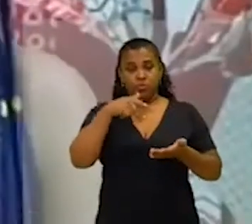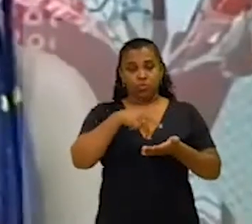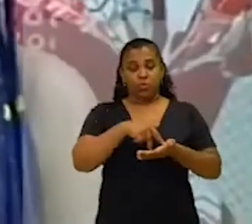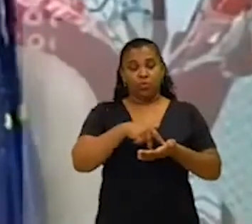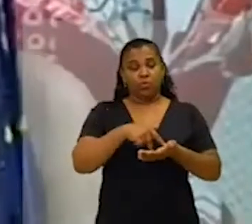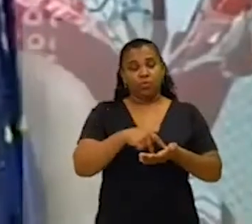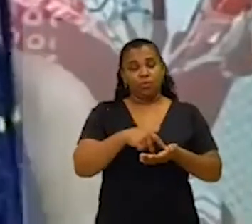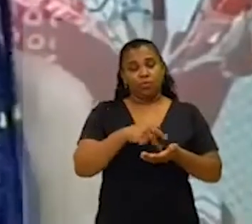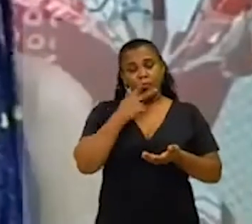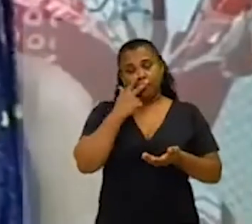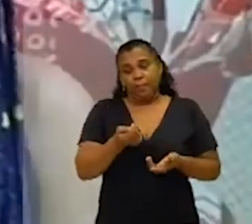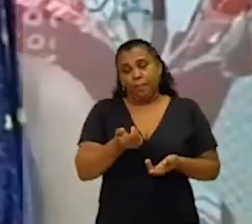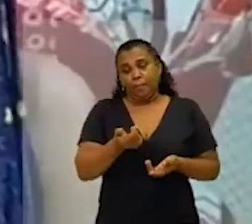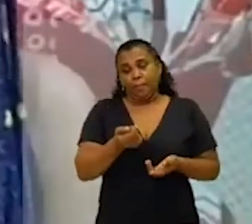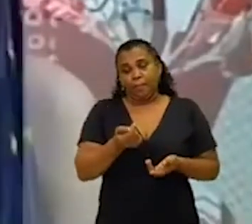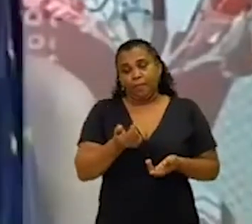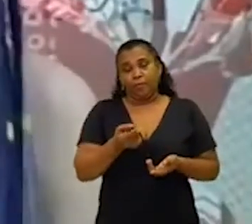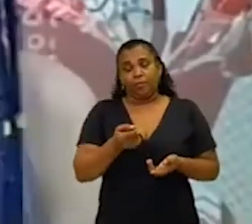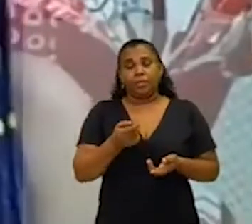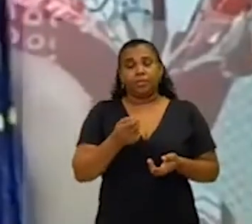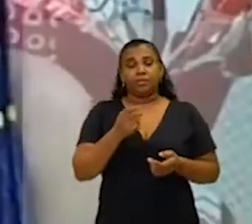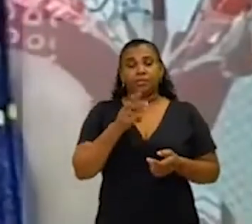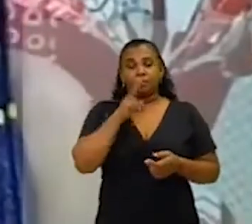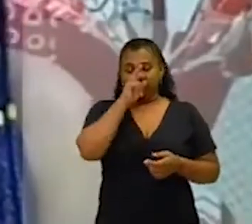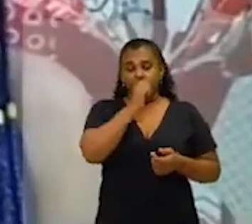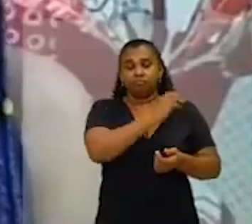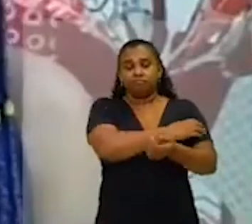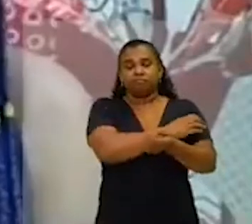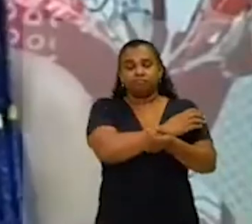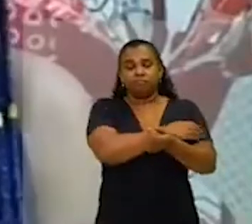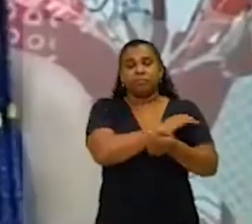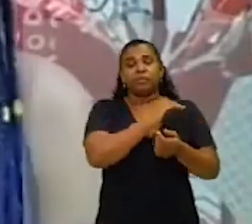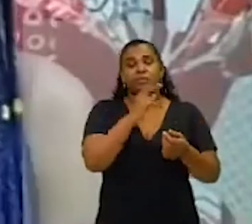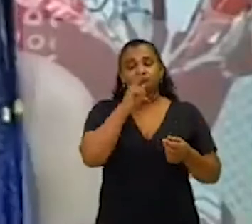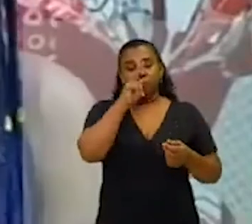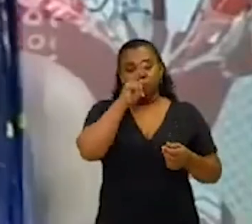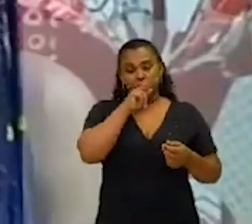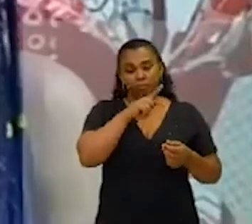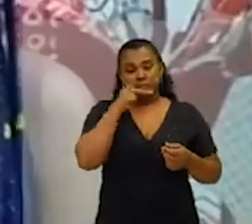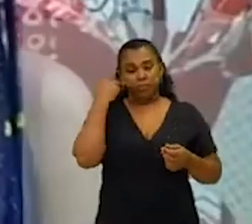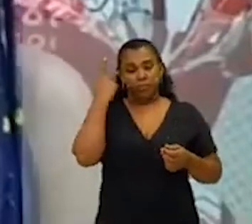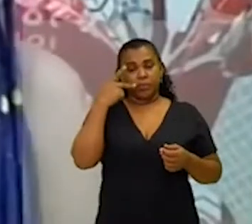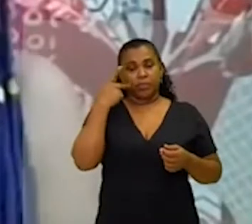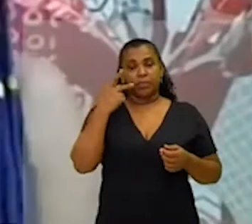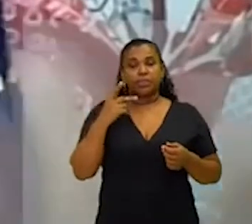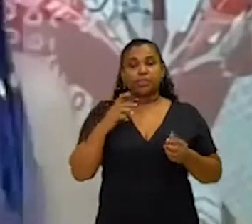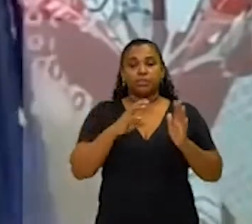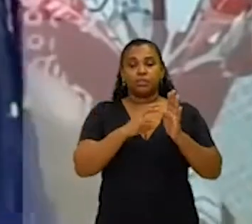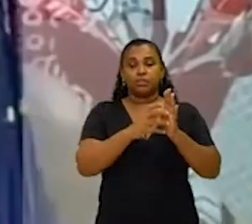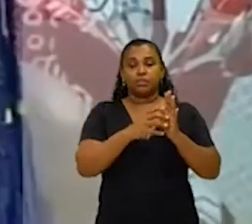a potência das políticas que sai dessas dessas dessas candidaturas de dessas políticas e desses